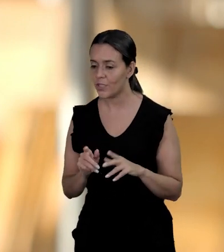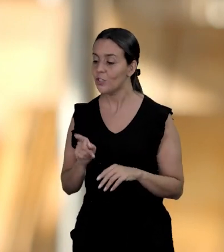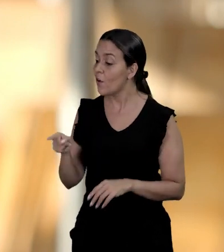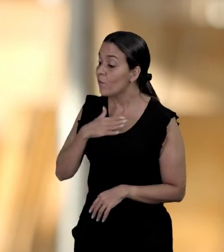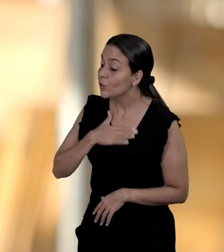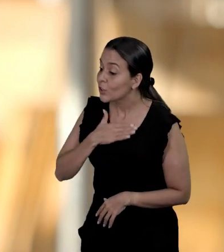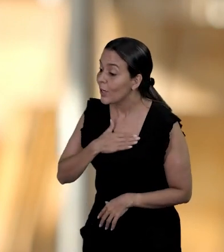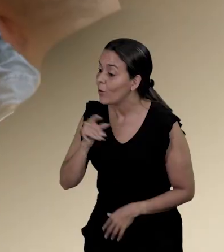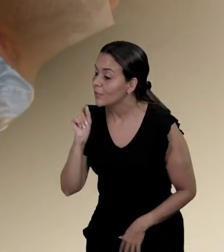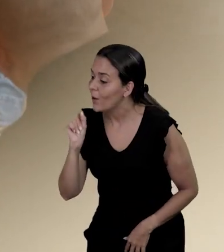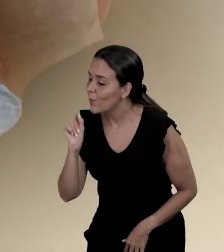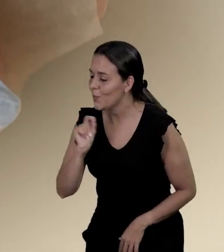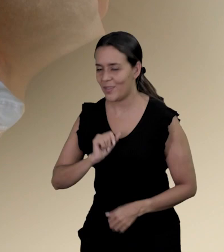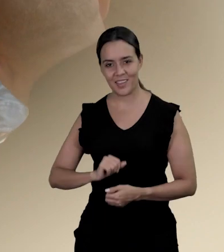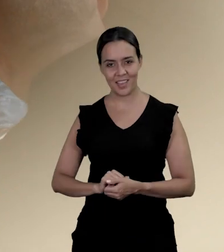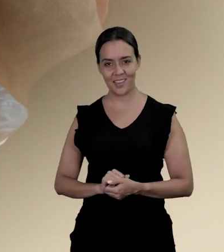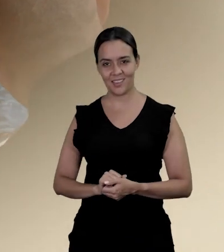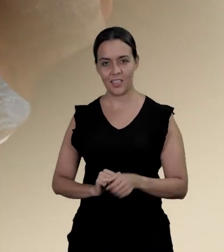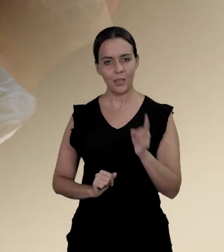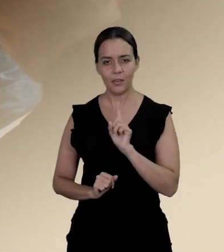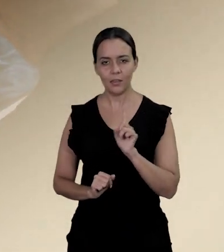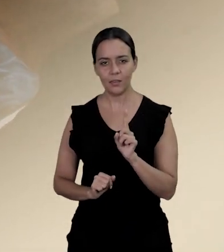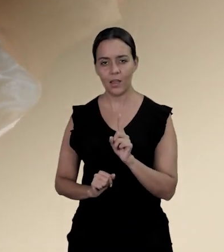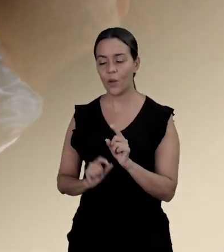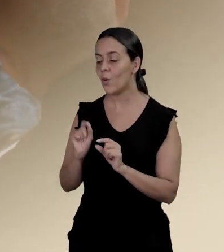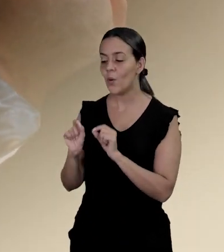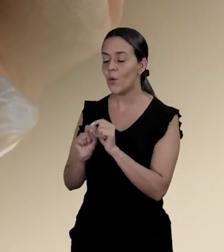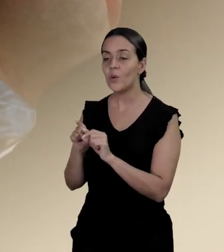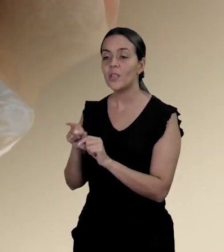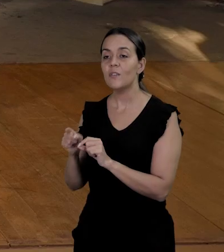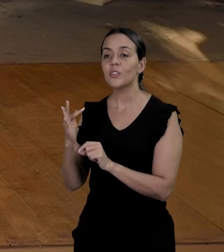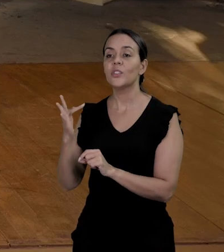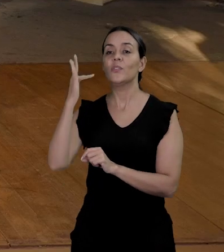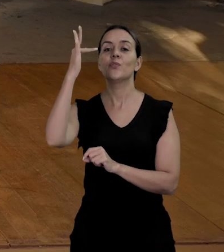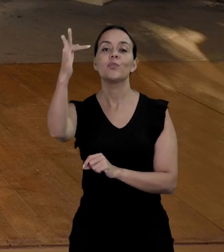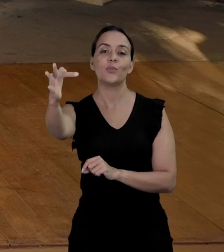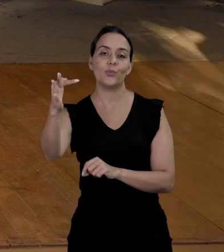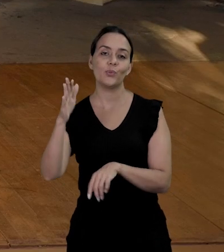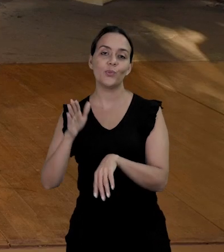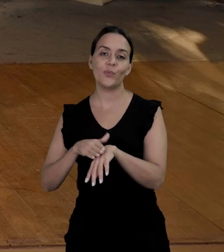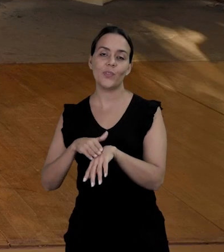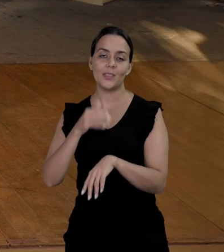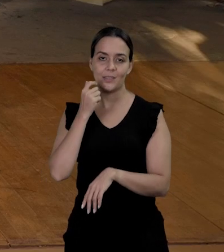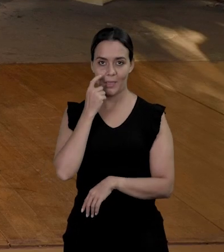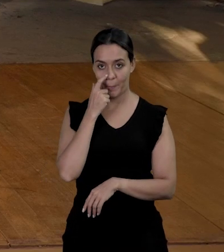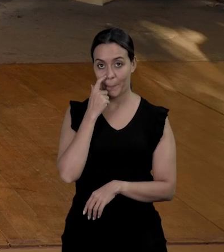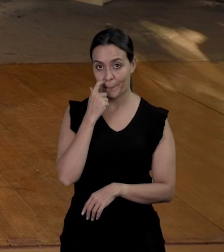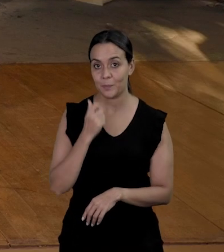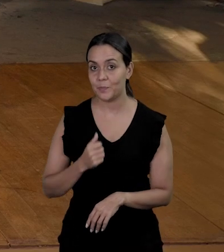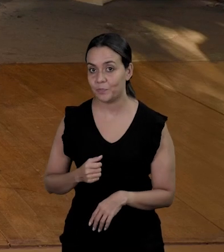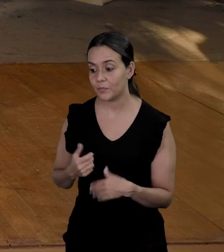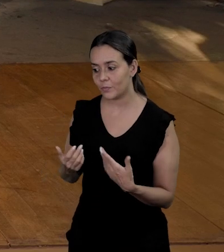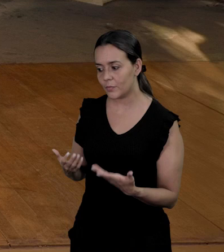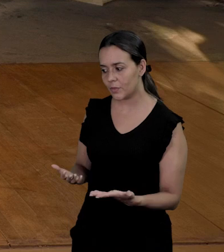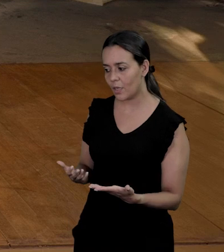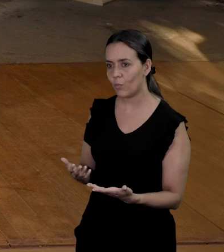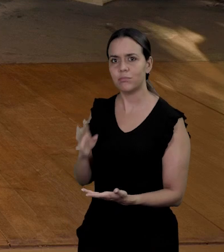Você pergunta: O que você gosta? Do que você gosta... É, e aí começar a mexer com isso. É um privilégio poder